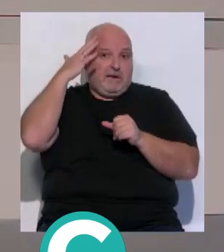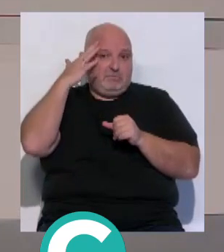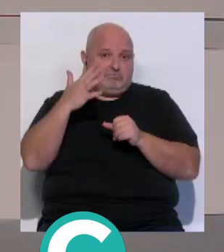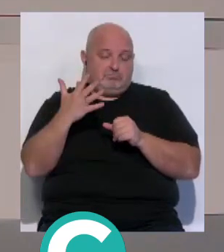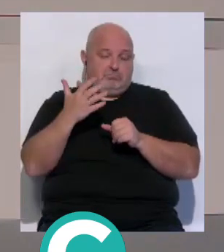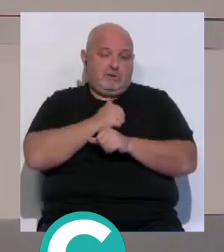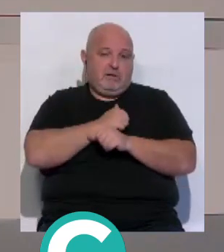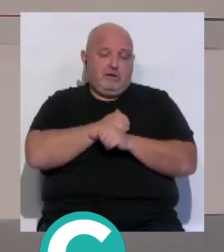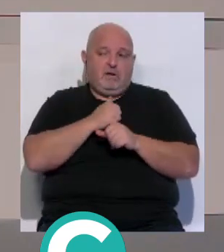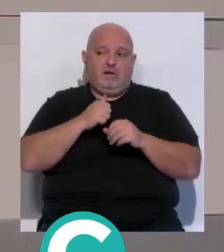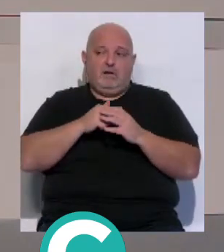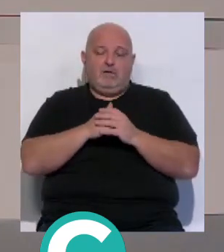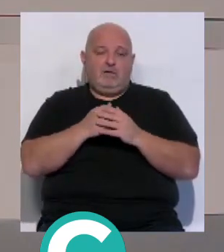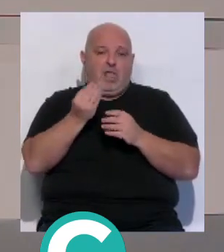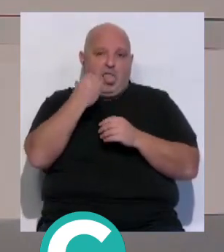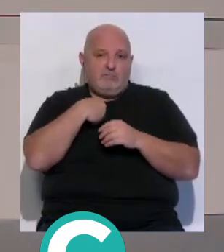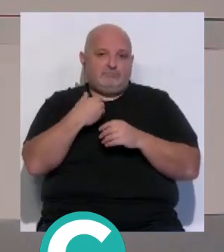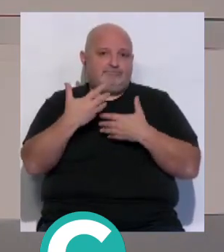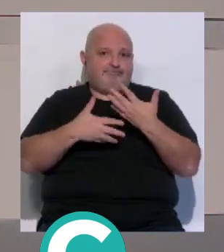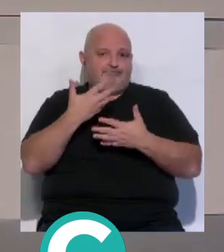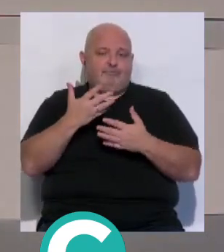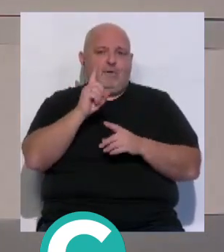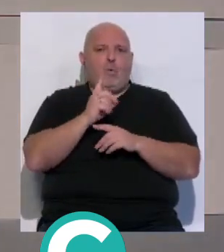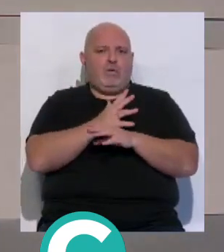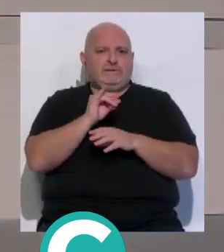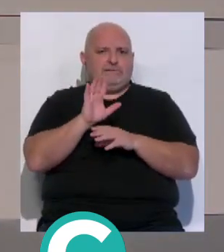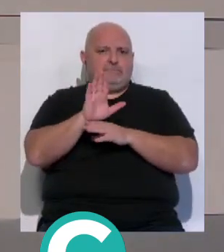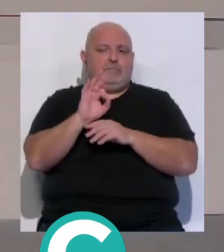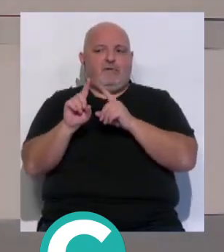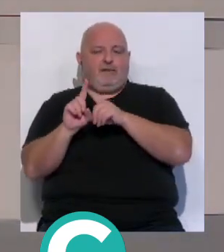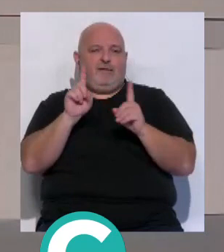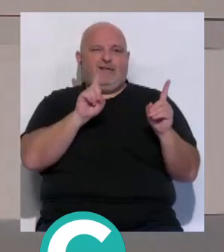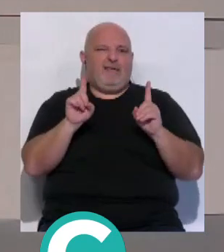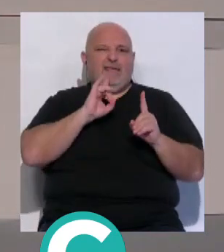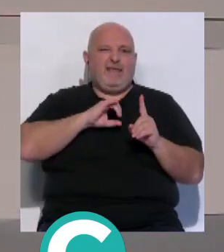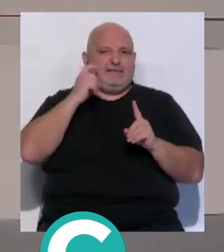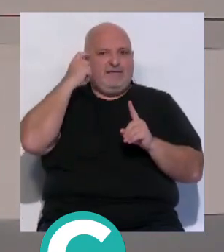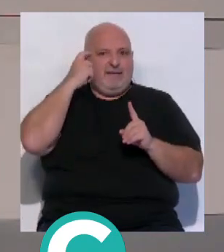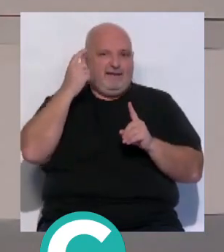que ha sido un lapsus o algo que bueno que creo que sería hubiera sido conveniente porque también